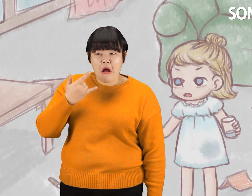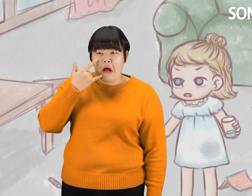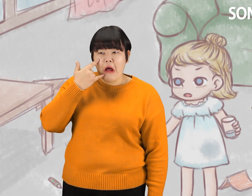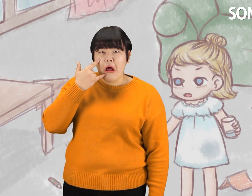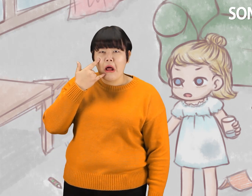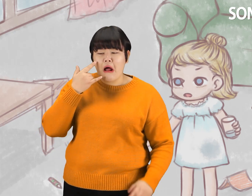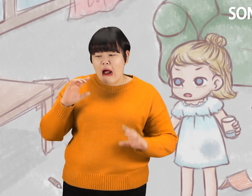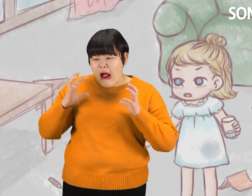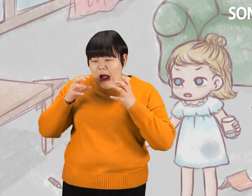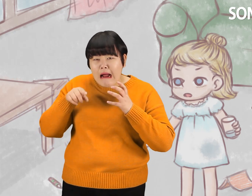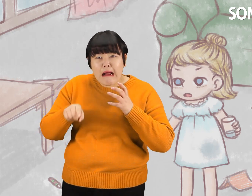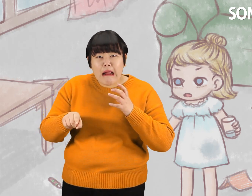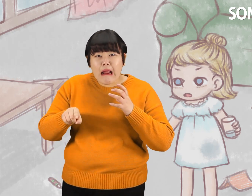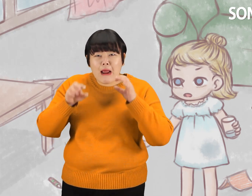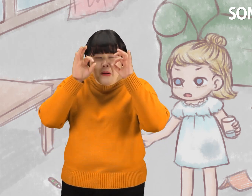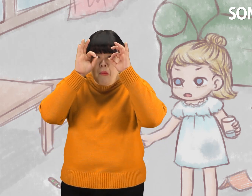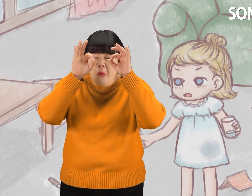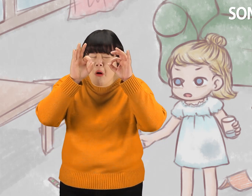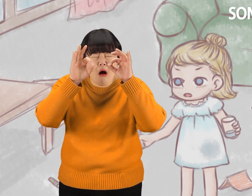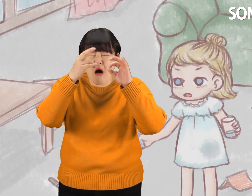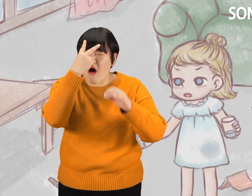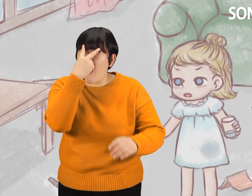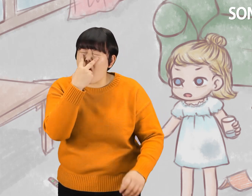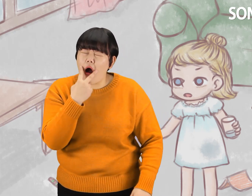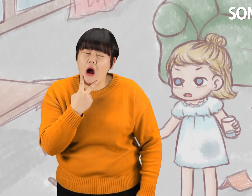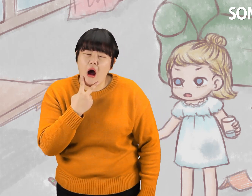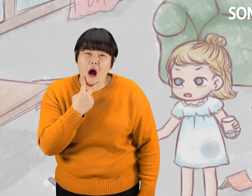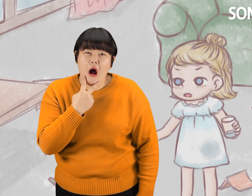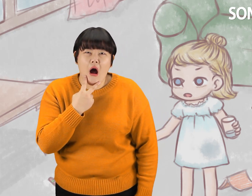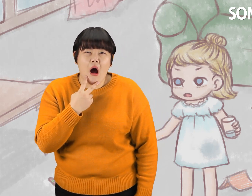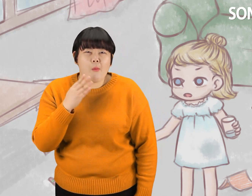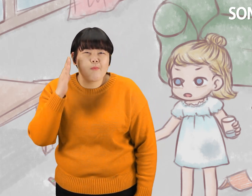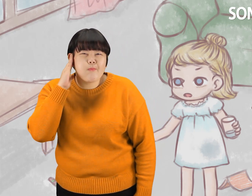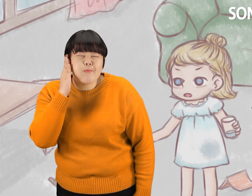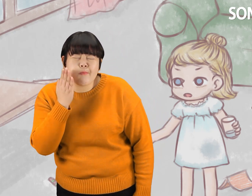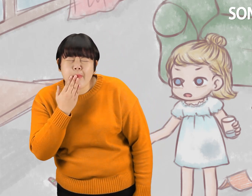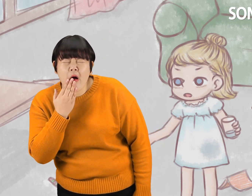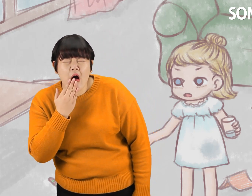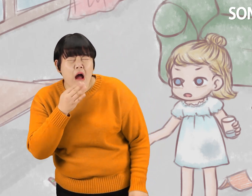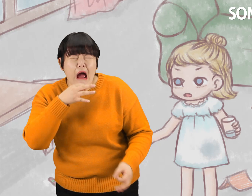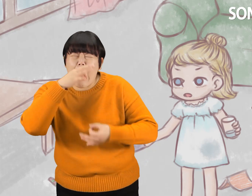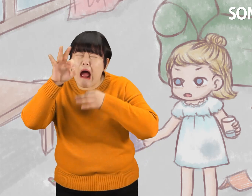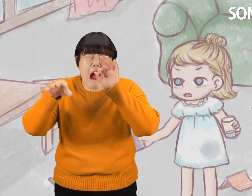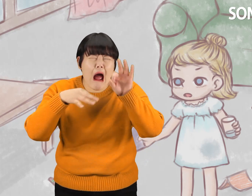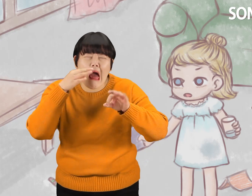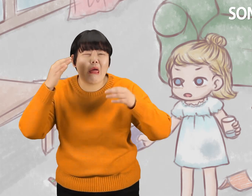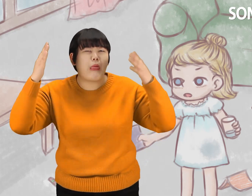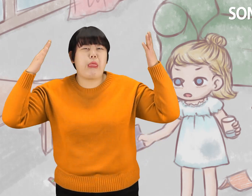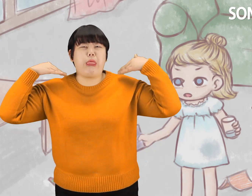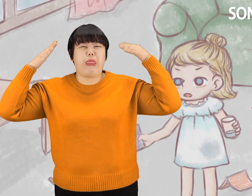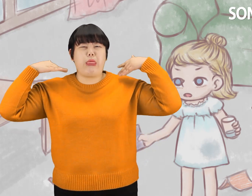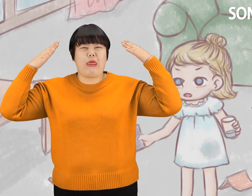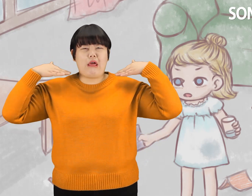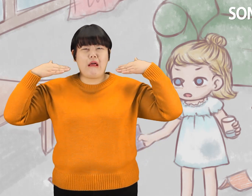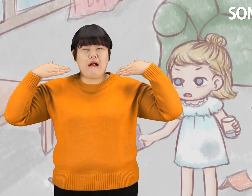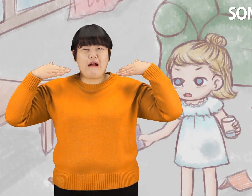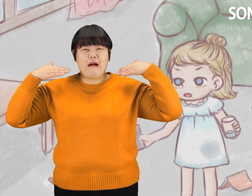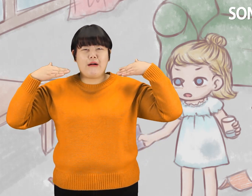しかし、ヘレンは、赤ちゃんを見ることができる、赤ちゃんの泣き声を聞くことができませんでした。